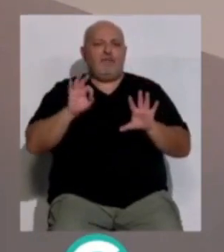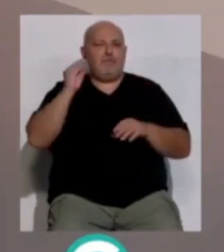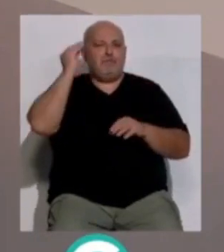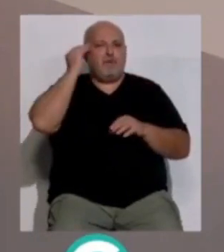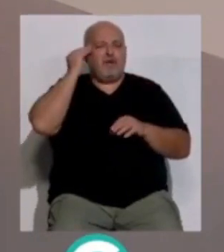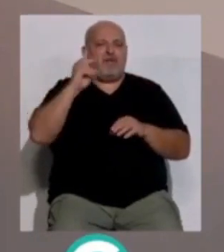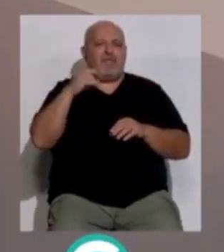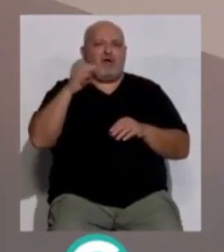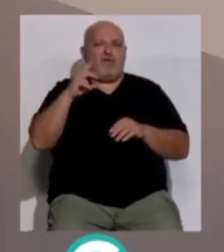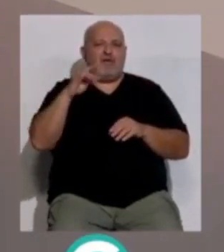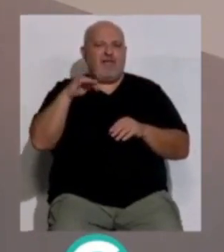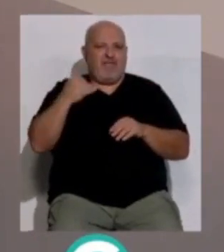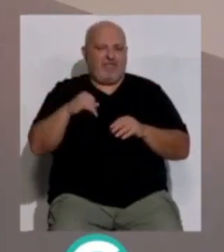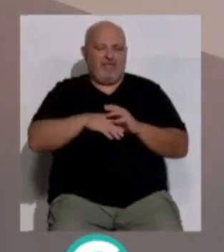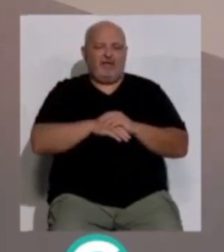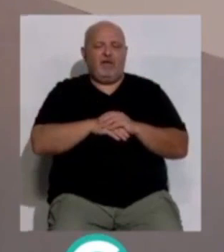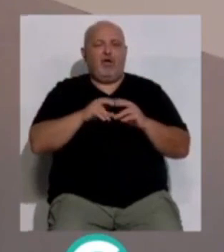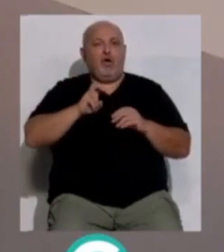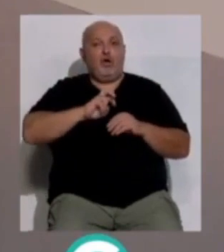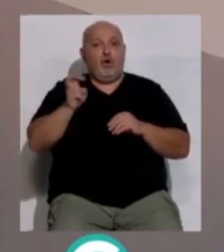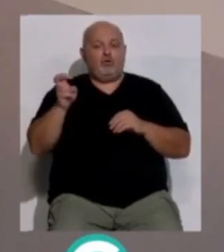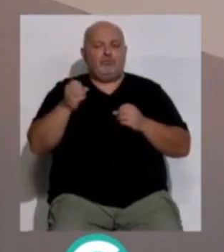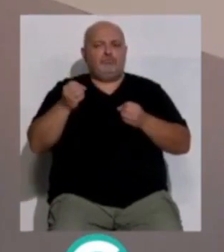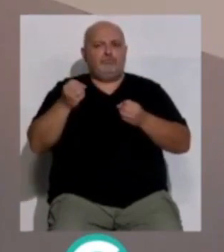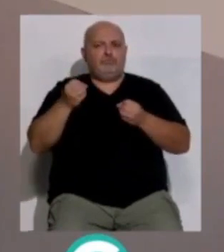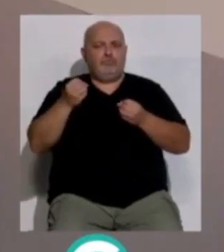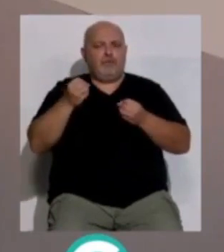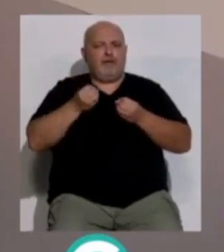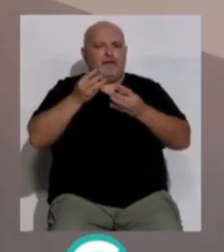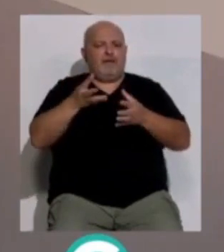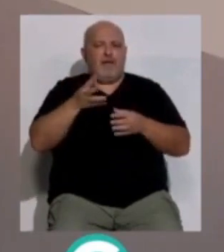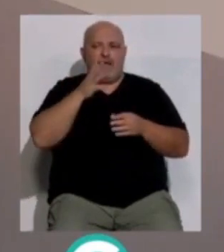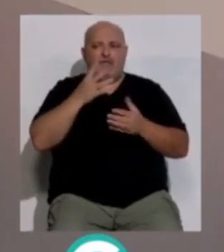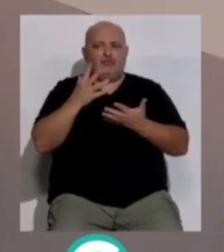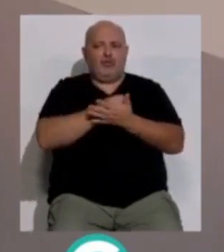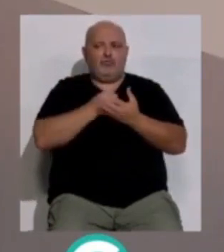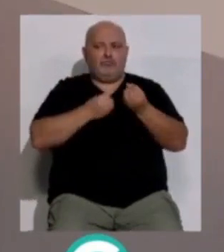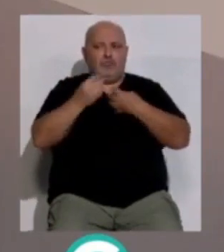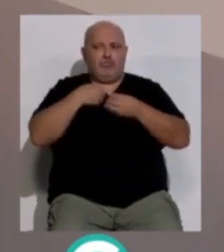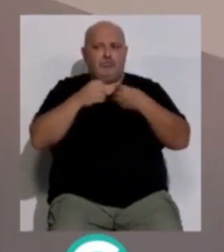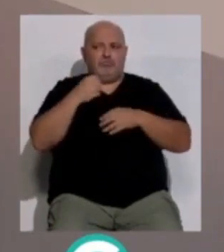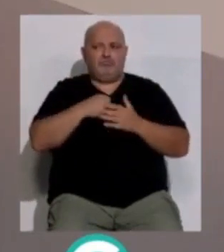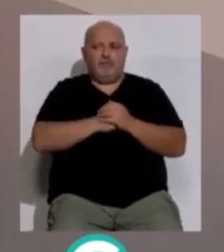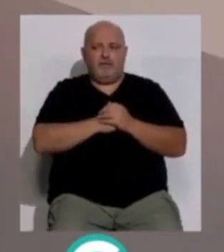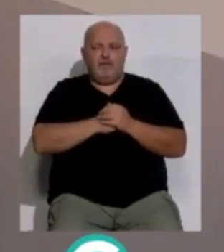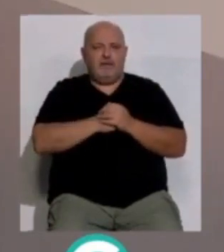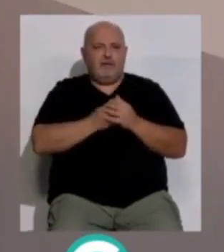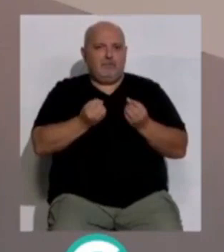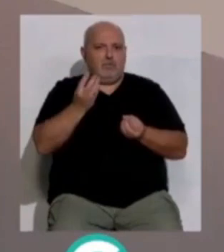Diego Fernández y más apuntes de última hora Ahora de repente toda la información Se va se